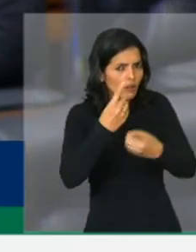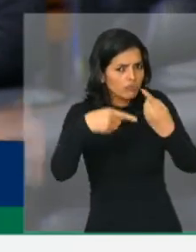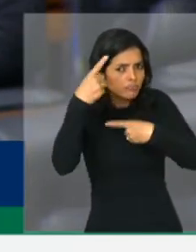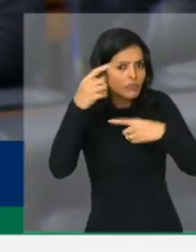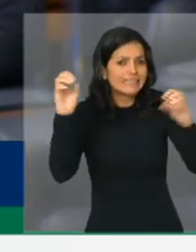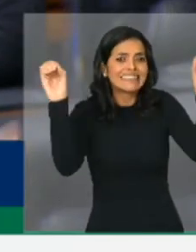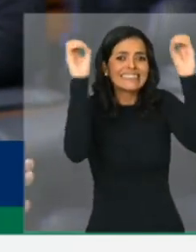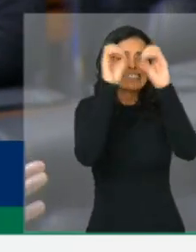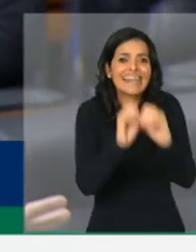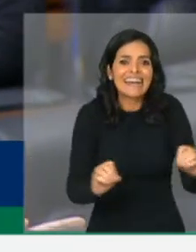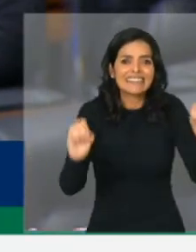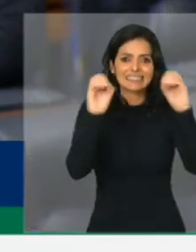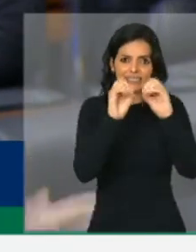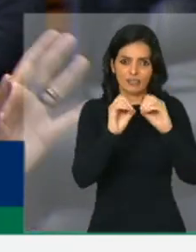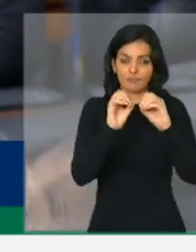PORTANTO O PSOL OBVIAMENTE ORIENTA PRA QUE POSSAMOS